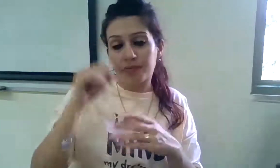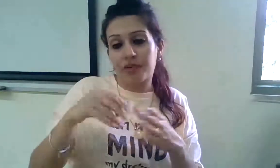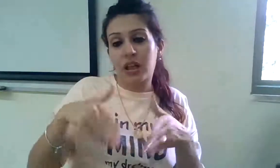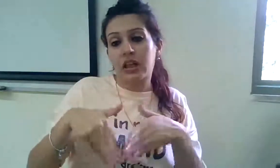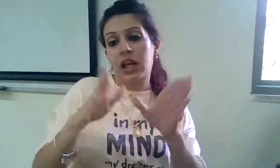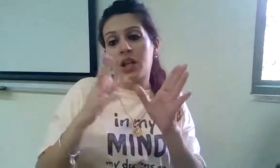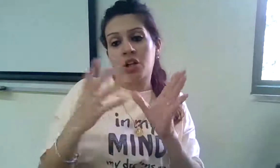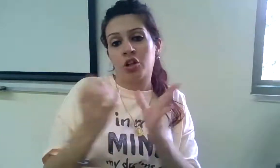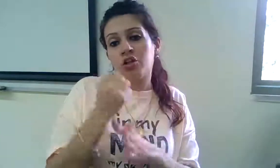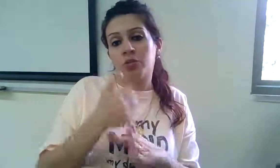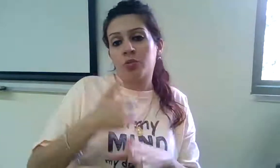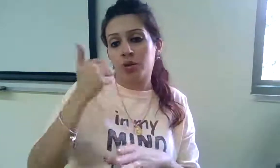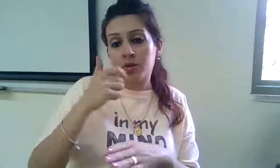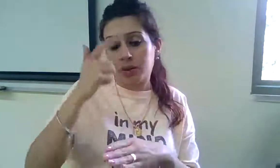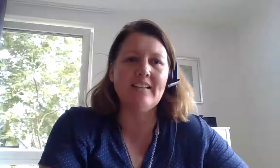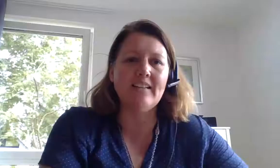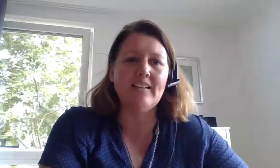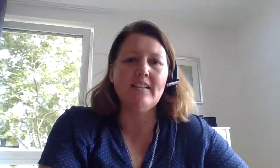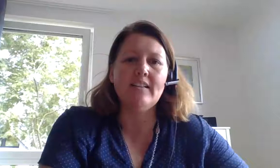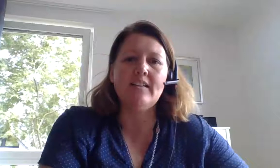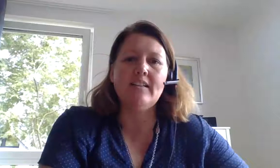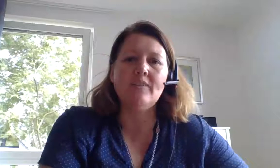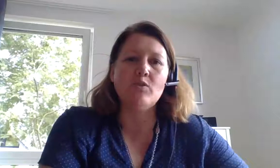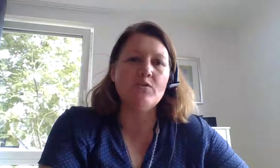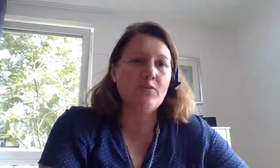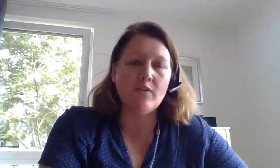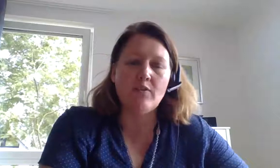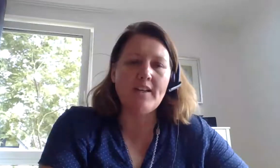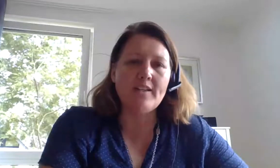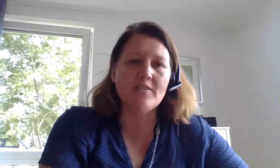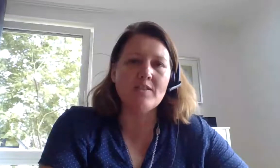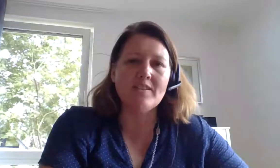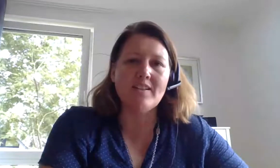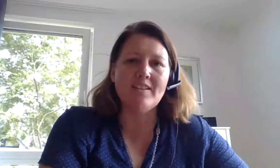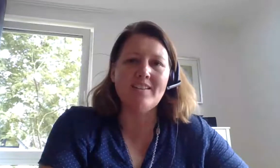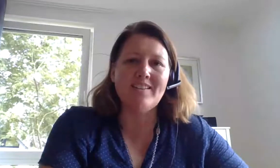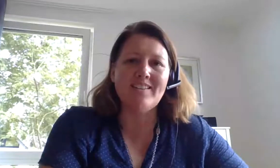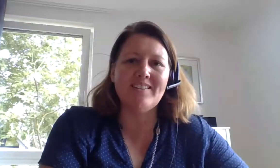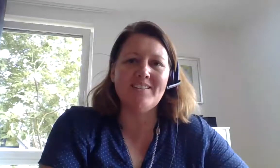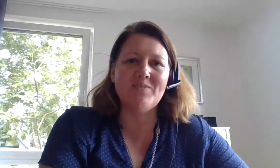وأيضا لإيستر ويالينغ كان ذلك النقاش مشوقا للغاية